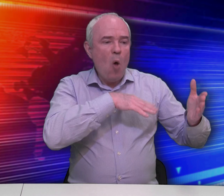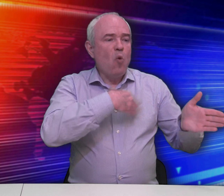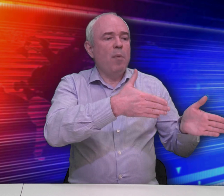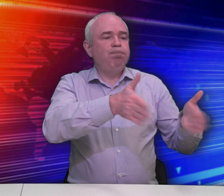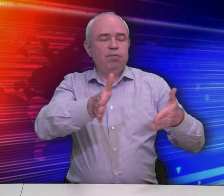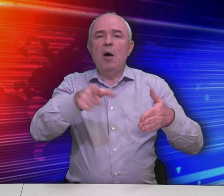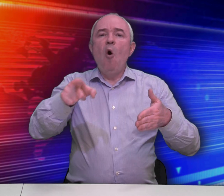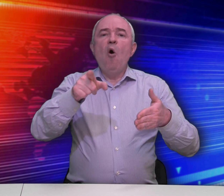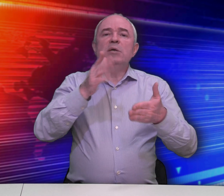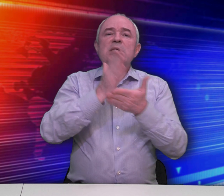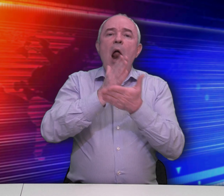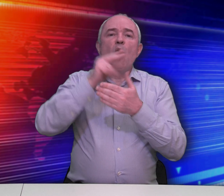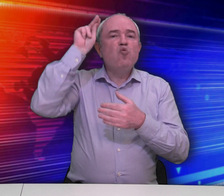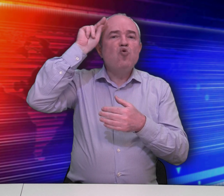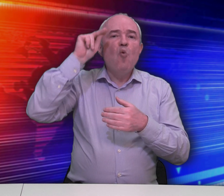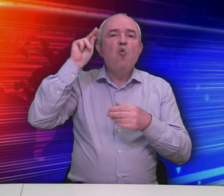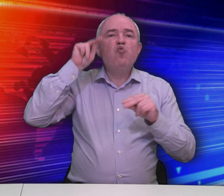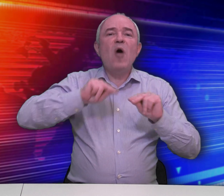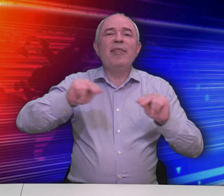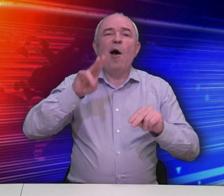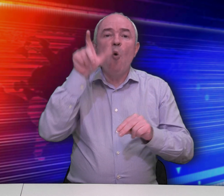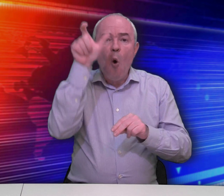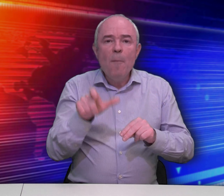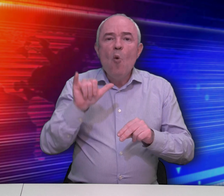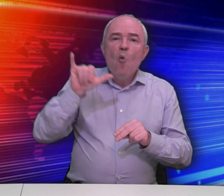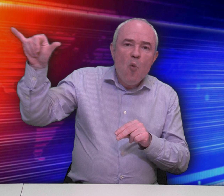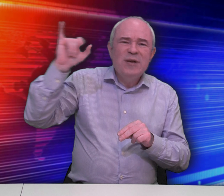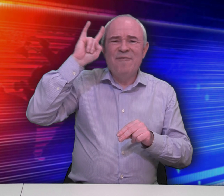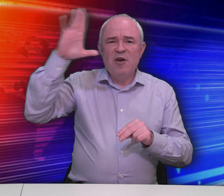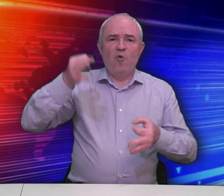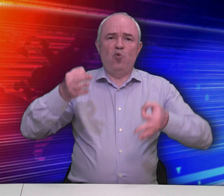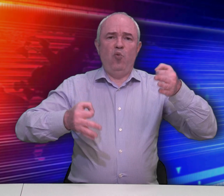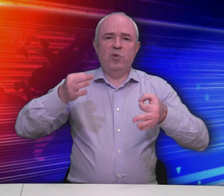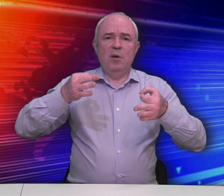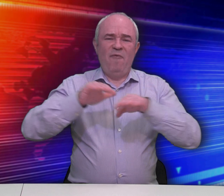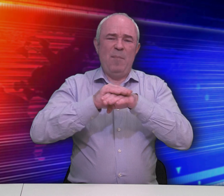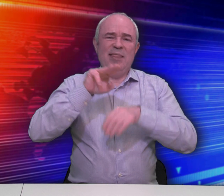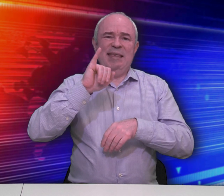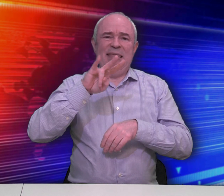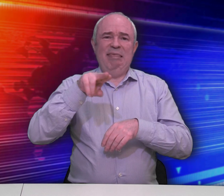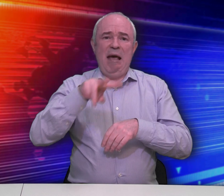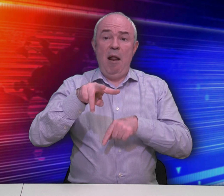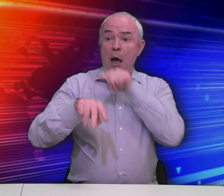а потом стал учеником известного судьи Тиндела.